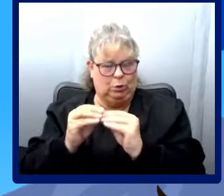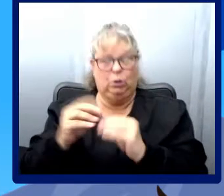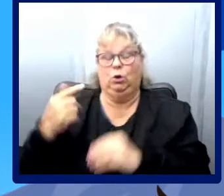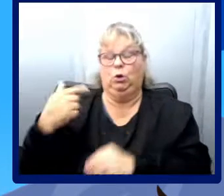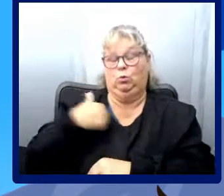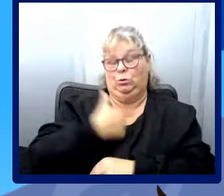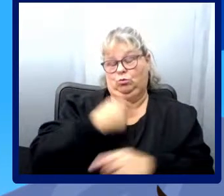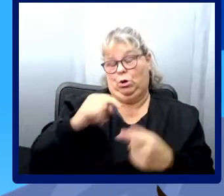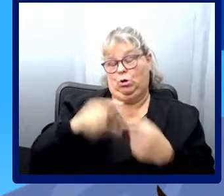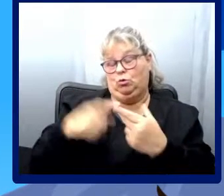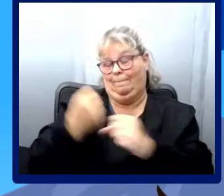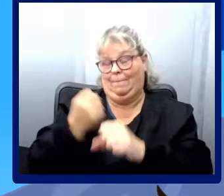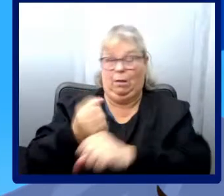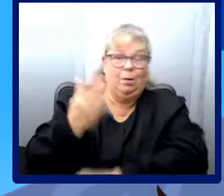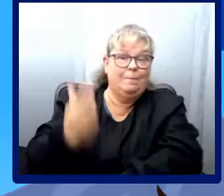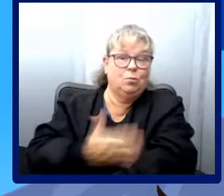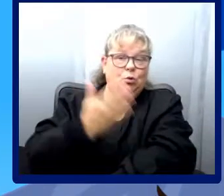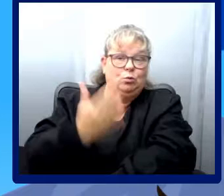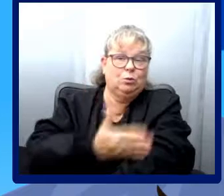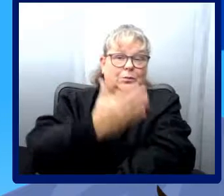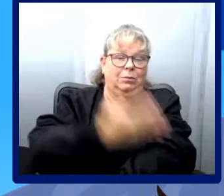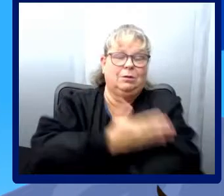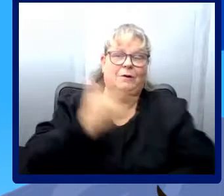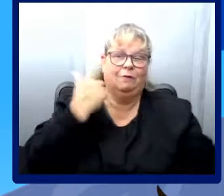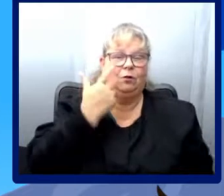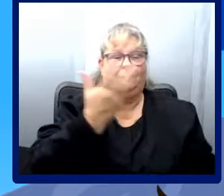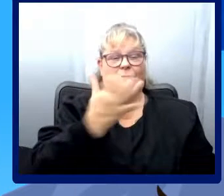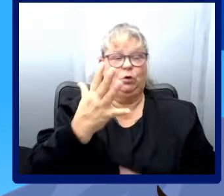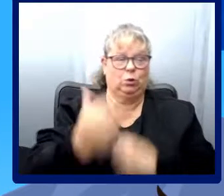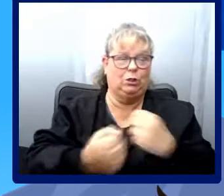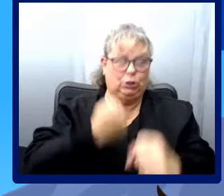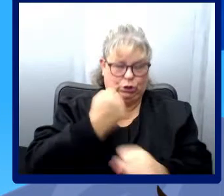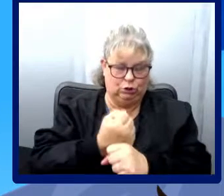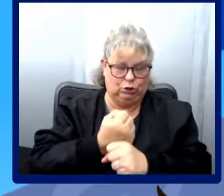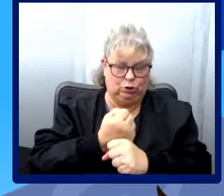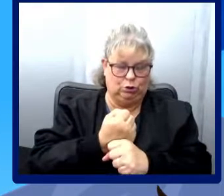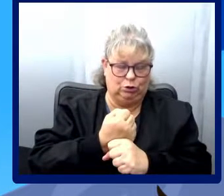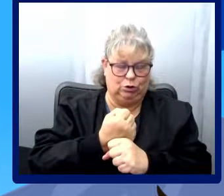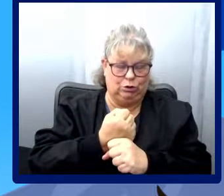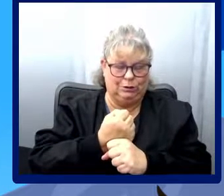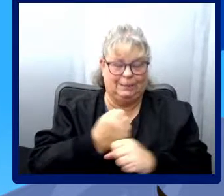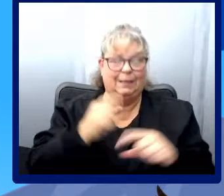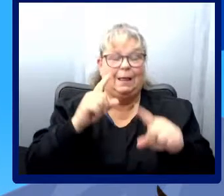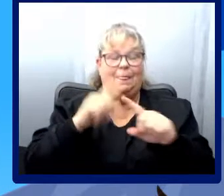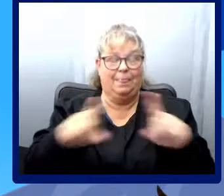lanzaron varias mejoras a lo largo de los años para el Process Builder. Pero la restricción de la herramienta provenía de la base